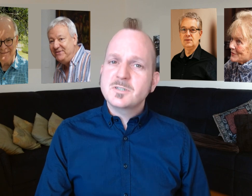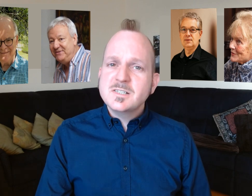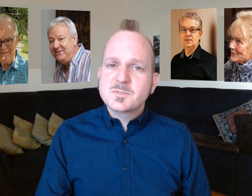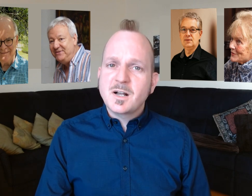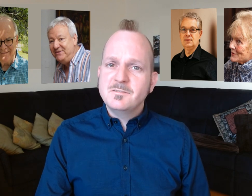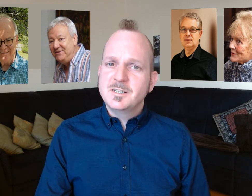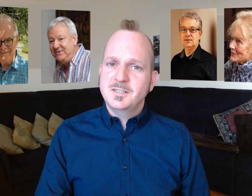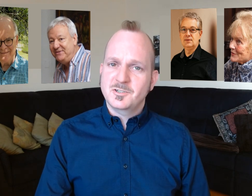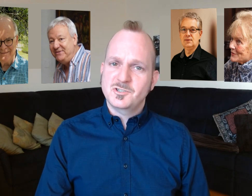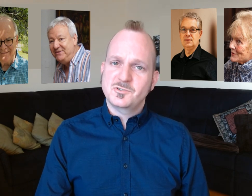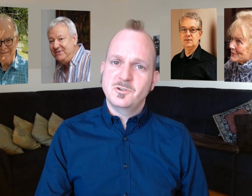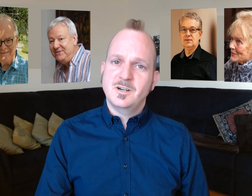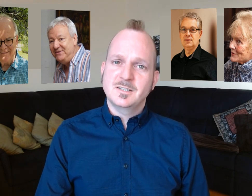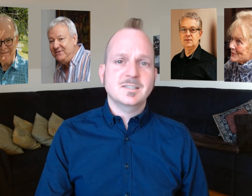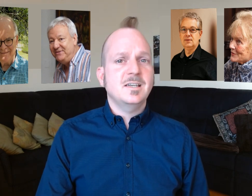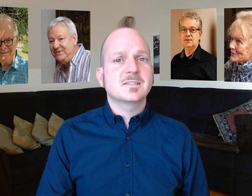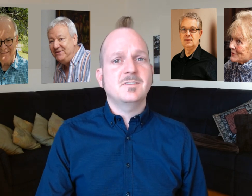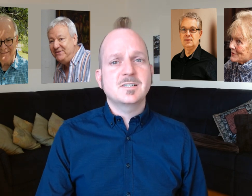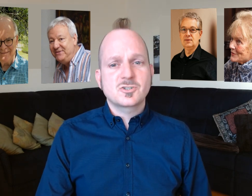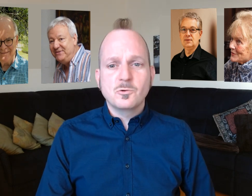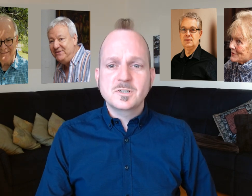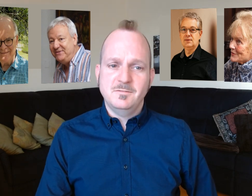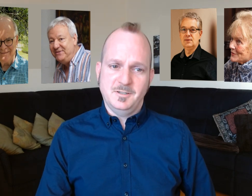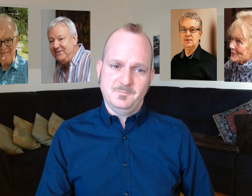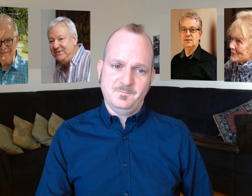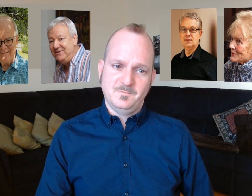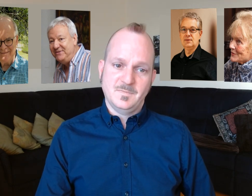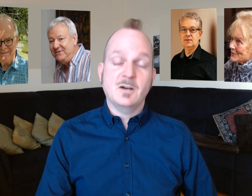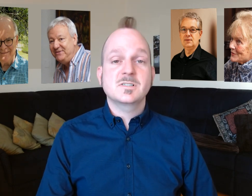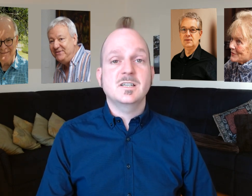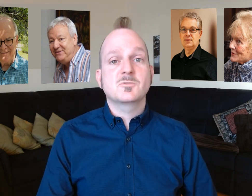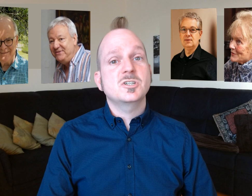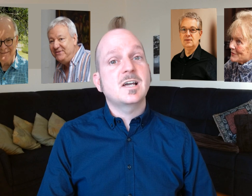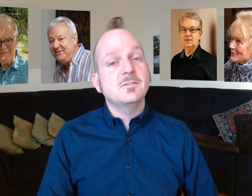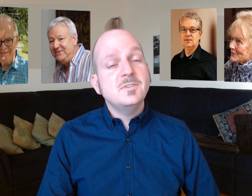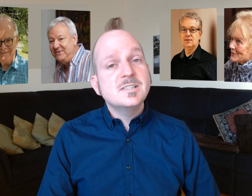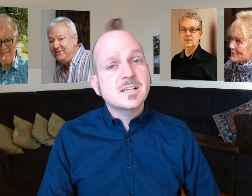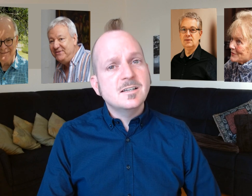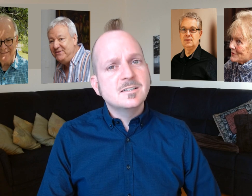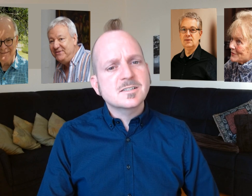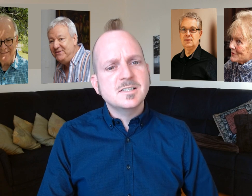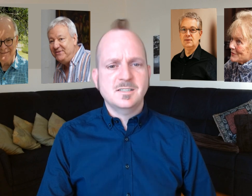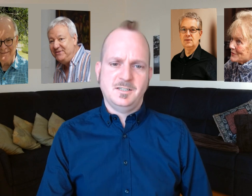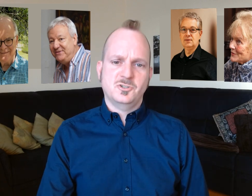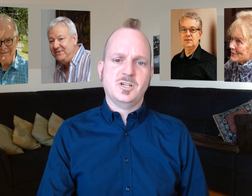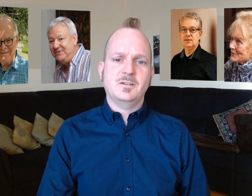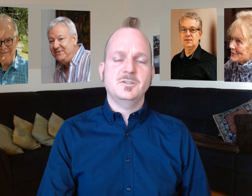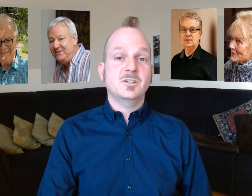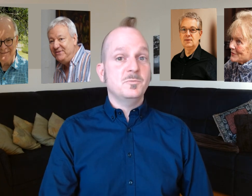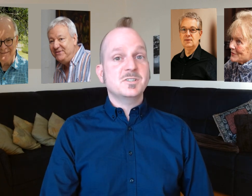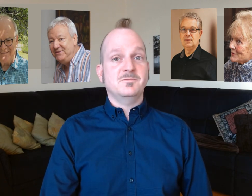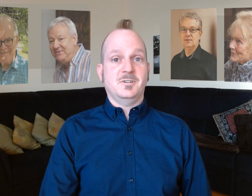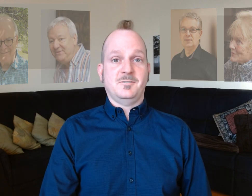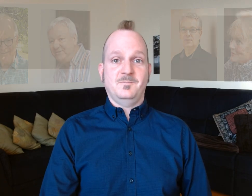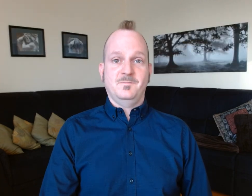auch dieses Mal wieder den Regisseur Andreas Walther-Schroth gewinnen. Außerdem steht eine Vielzahl Interessierter in den Startlöchern um mitzuwirken.